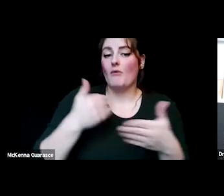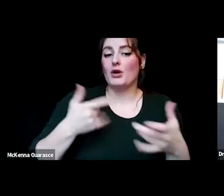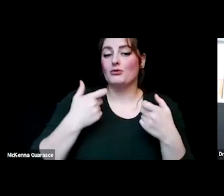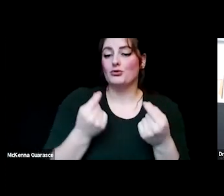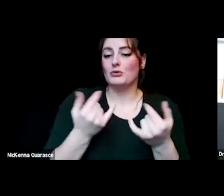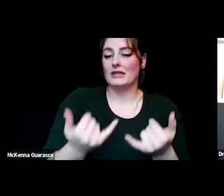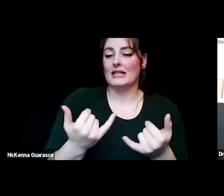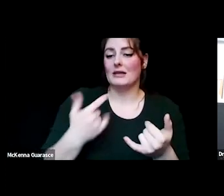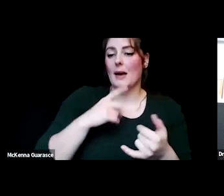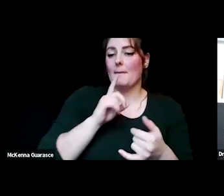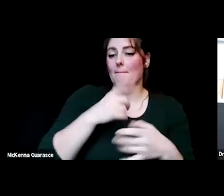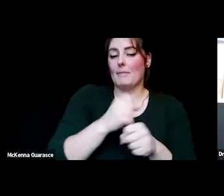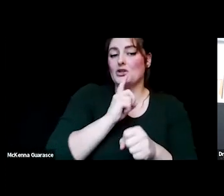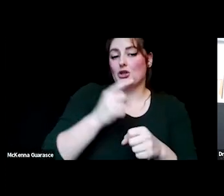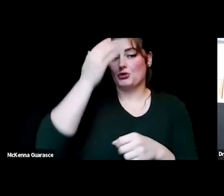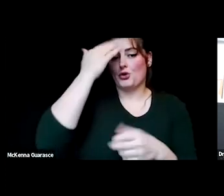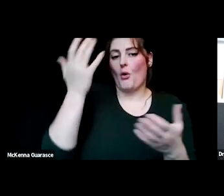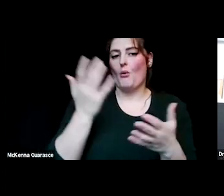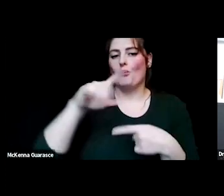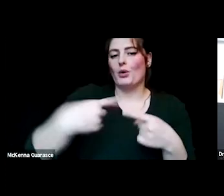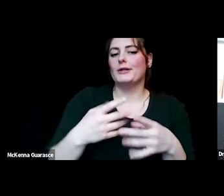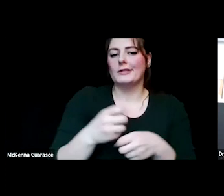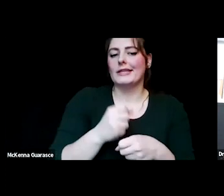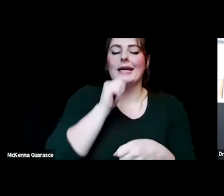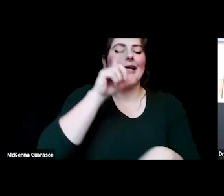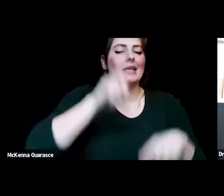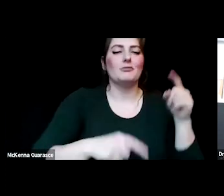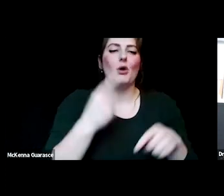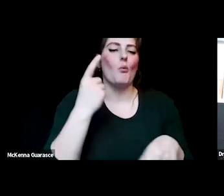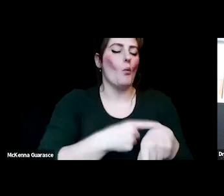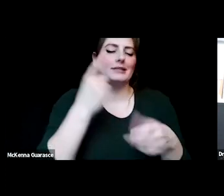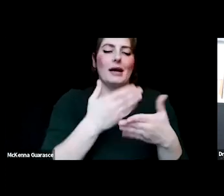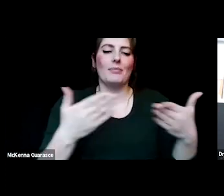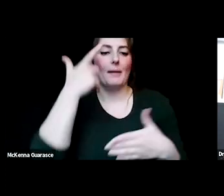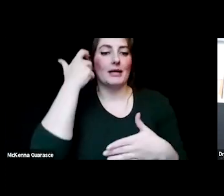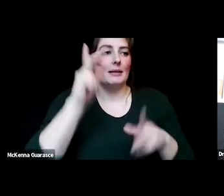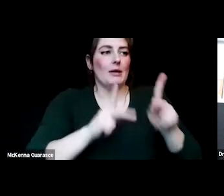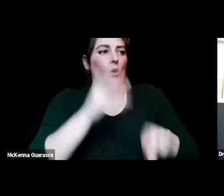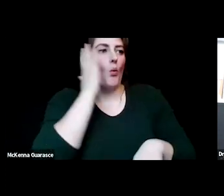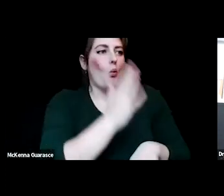sea constante. No puede hacerse solo una vez, porque la gente va a usarlo, lo usarán